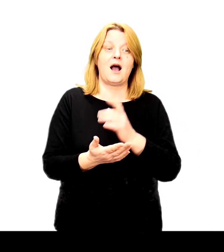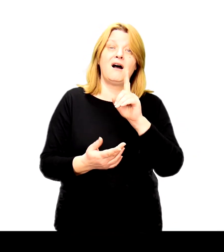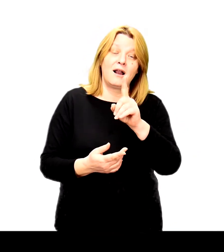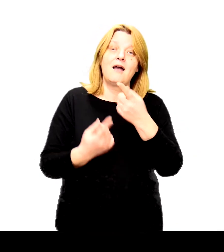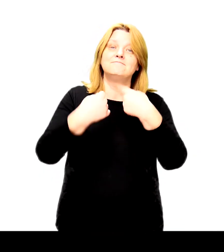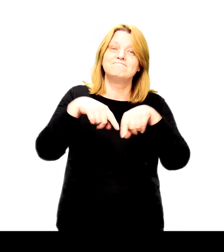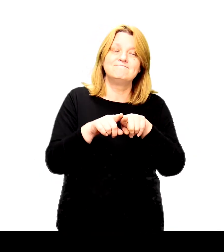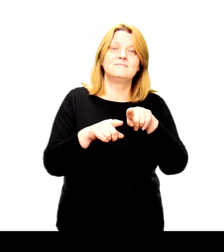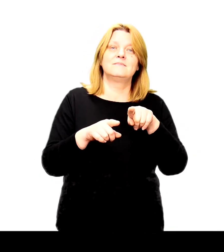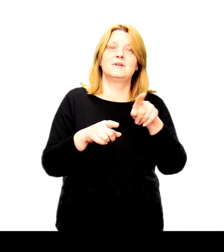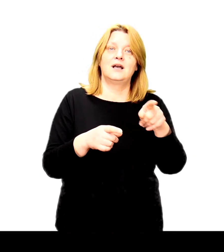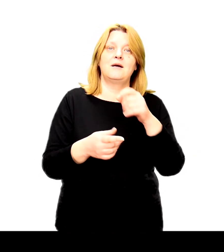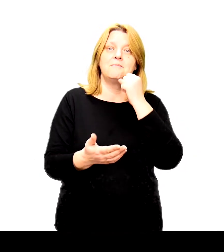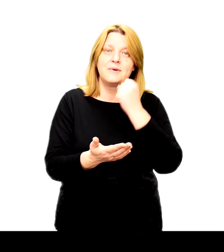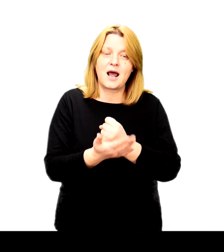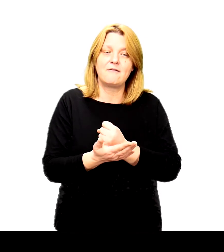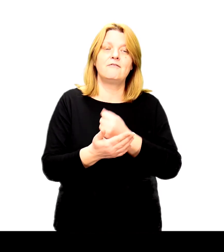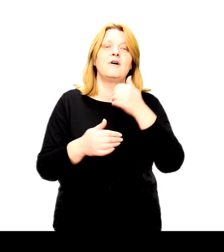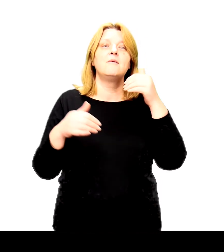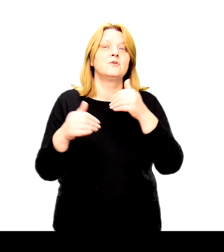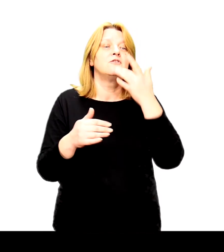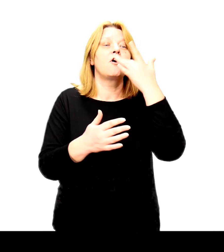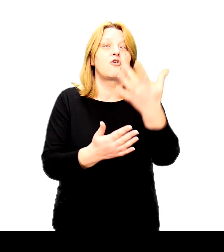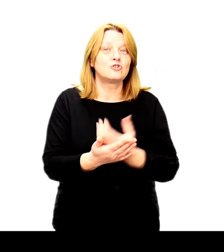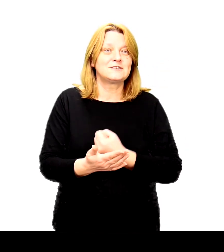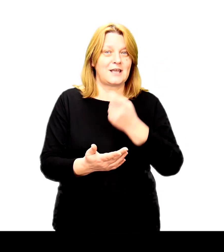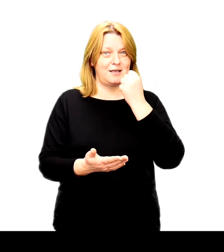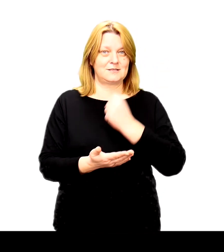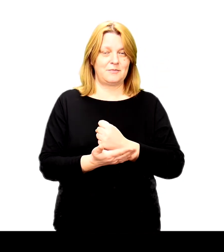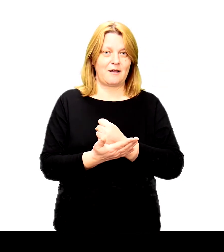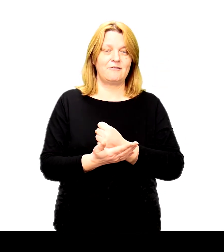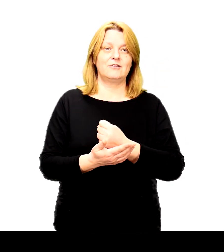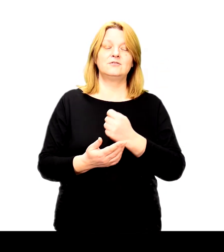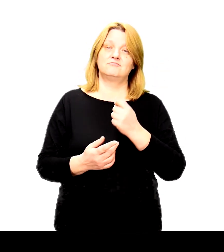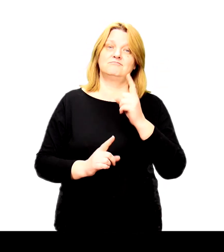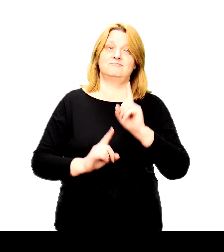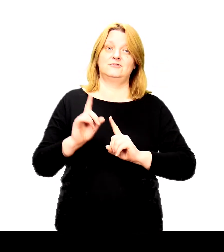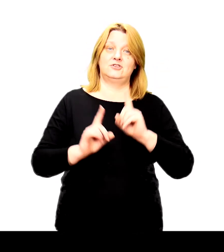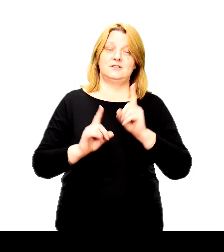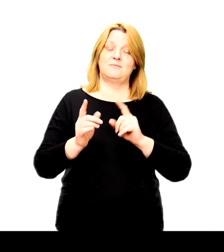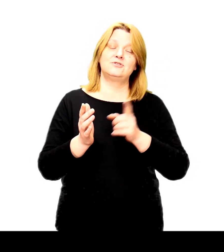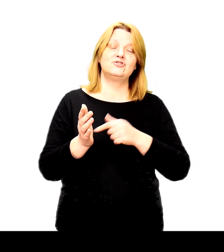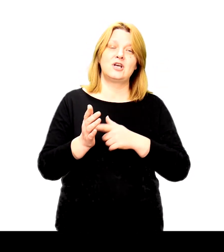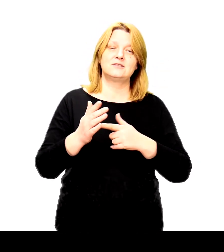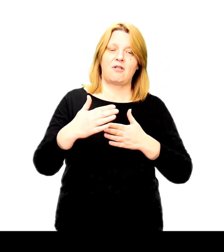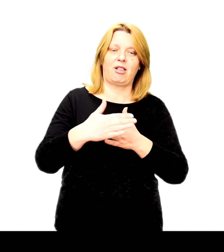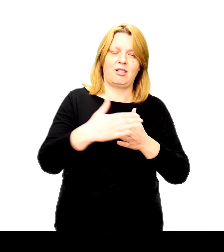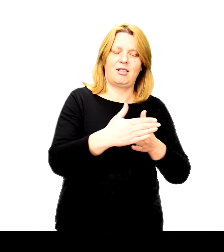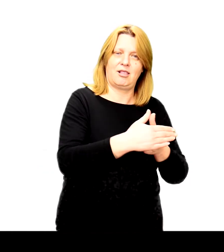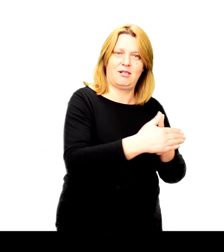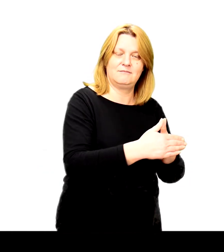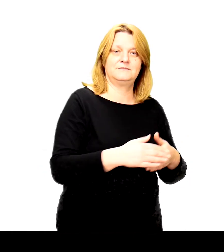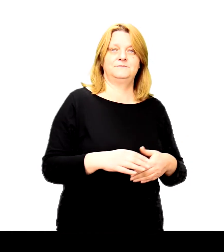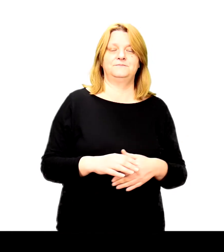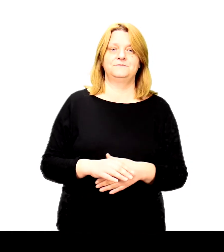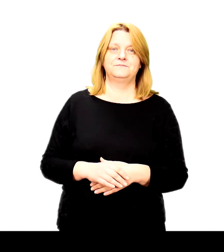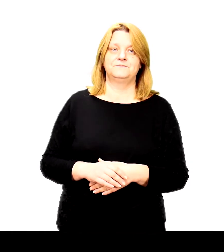jednak realizacja tych praw, możliwość korzystania z nich jest często ograniczona.